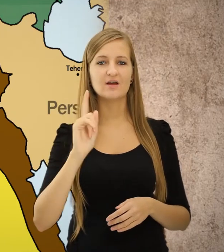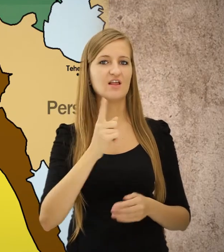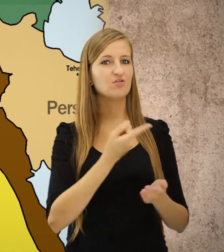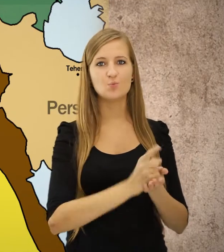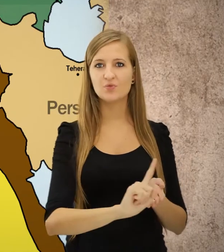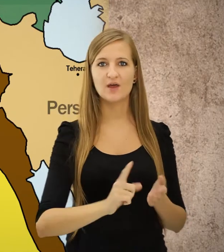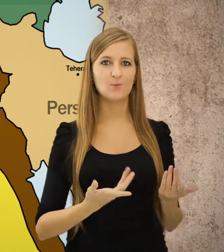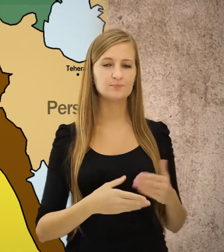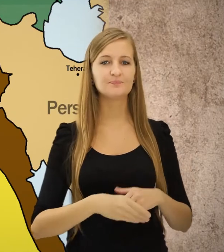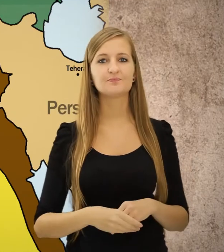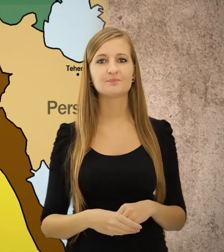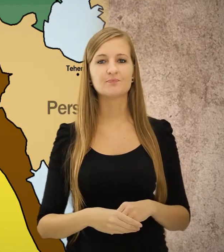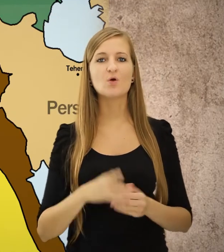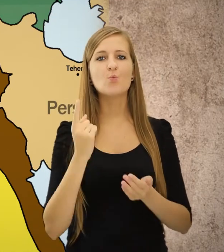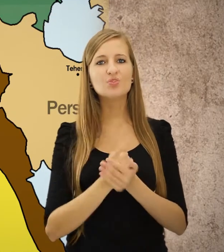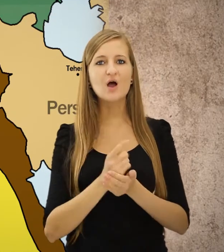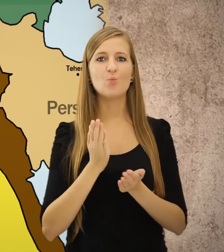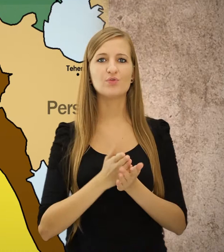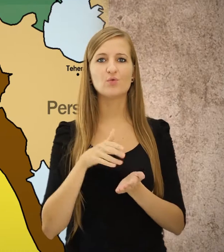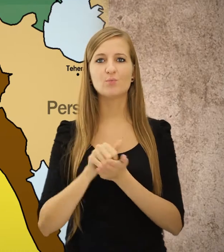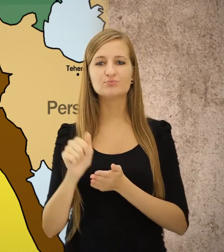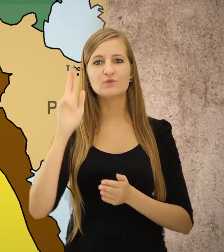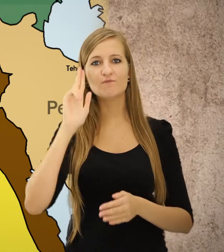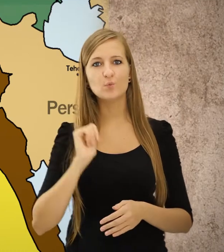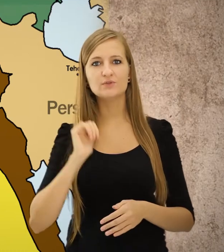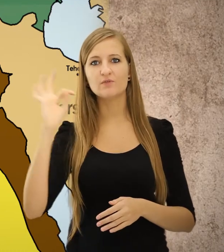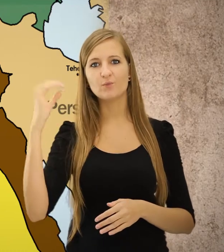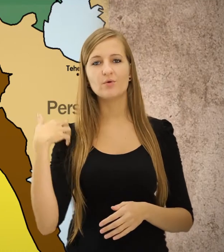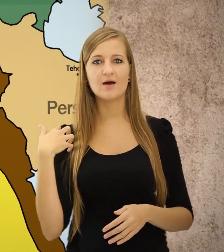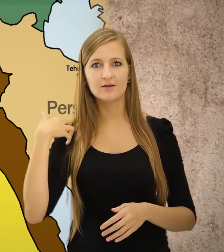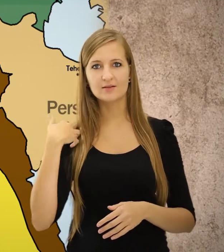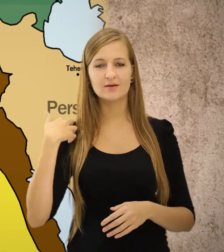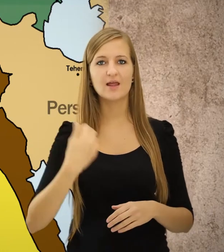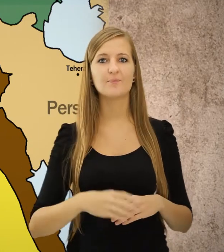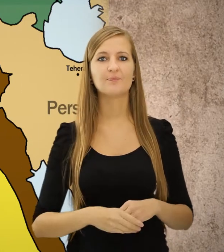ale to im się nie udało. Wojska Brytyjskie zostały pokonane przez Turków